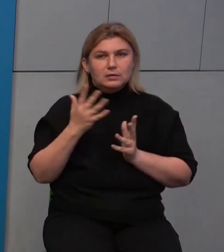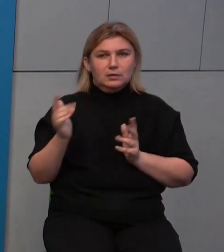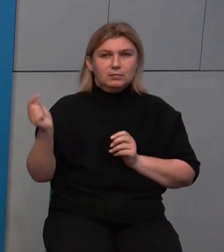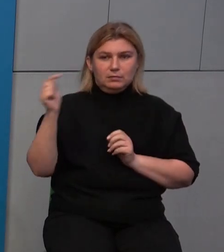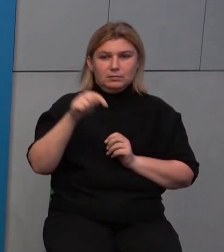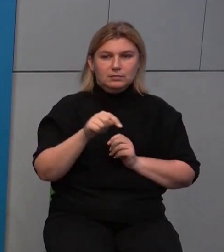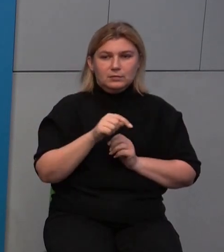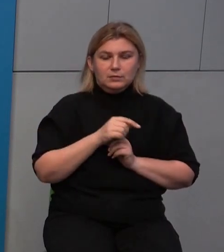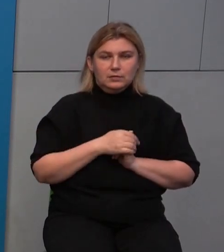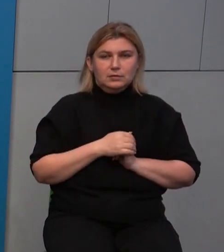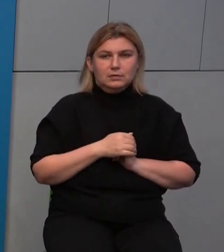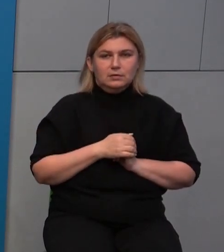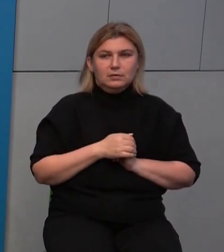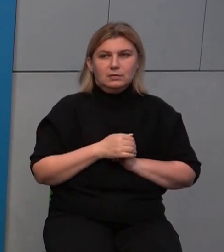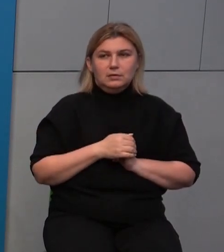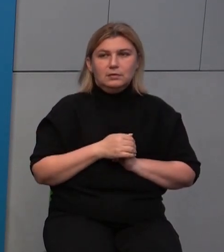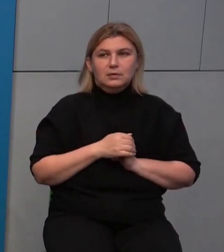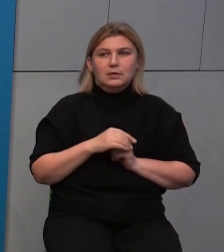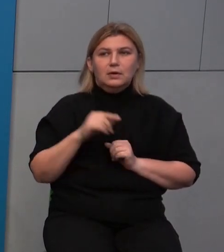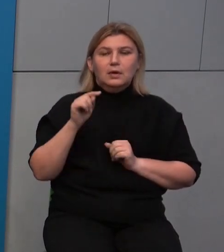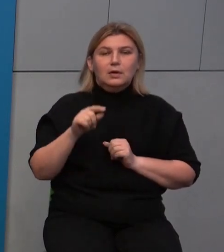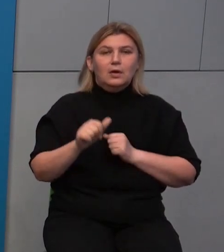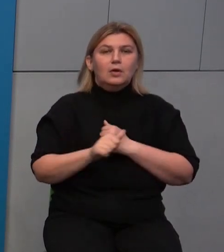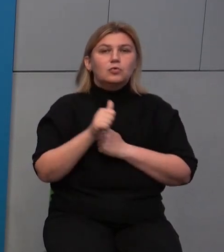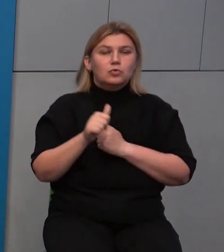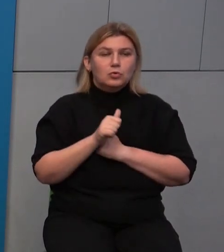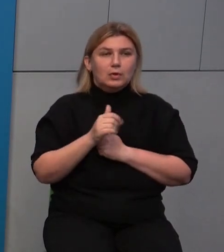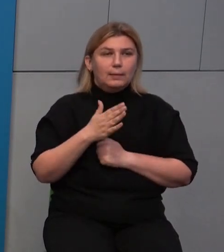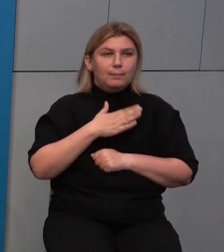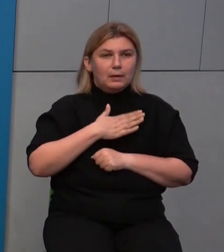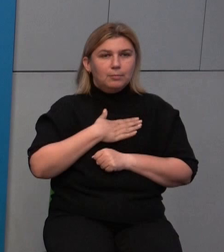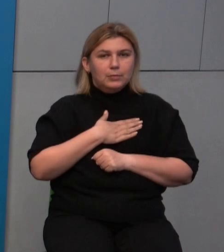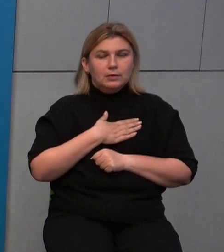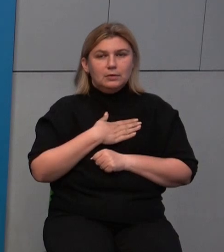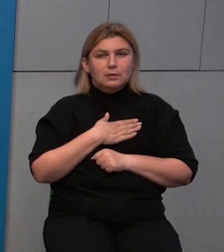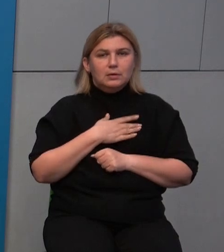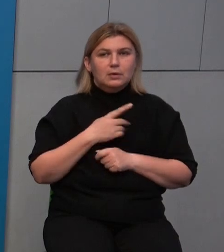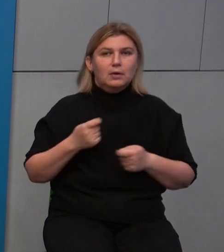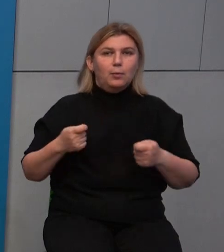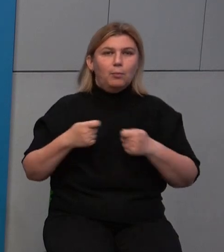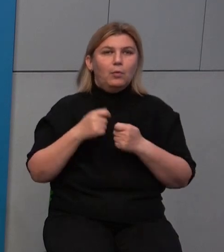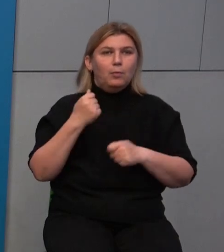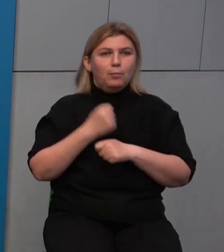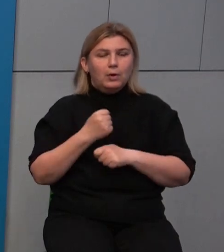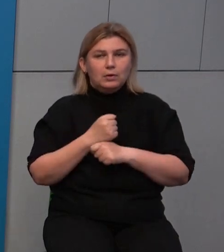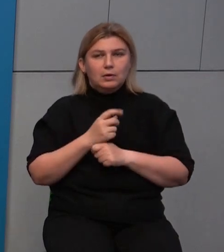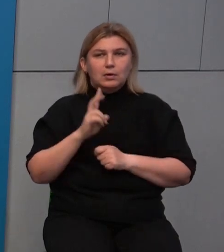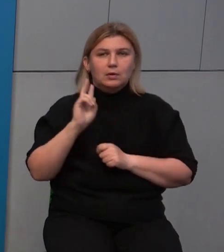To była jego odpowiedź, że tutaj takie dokumenty właśnie mamy, że tu tajny współpracownik, tam ktoś i tak dalej.